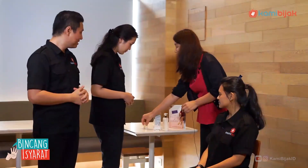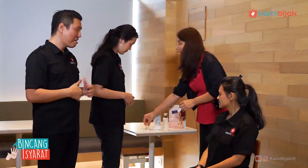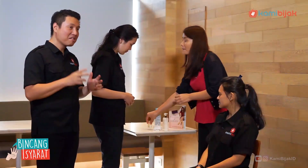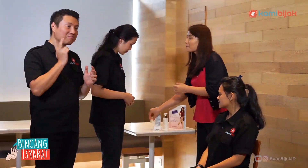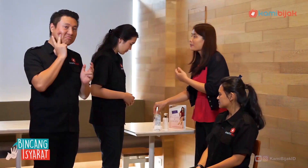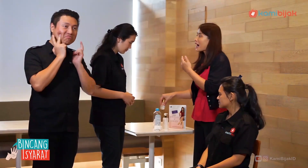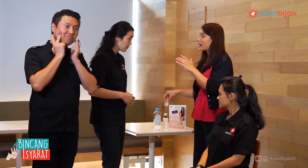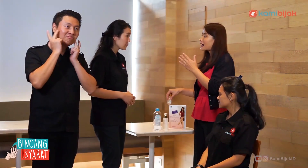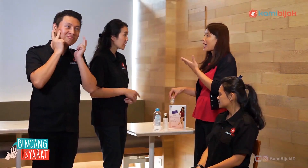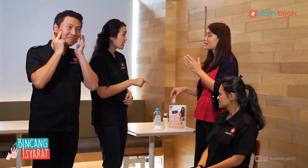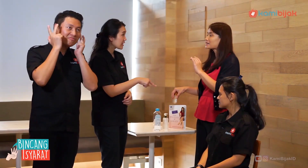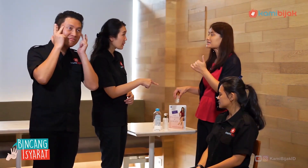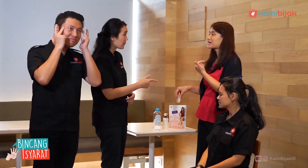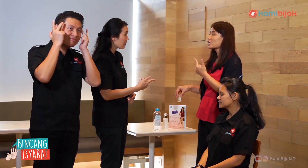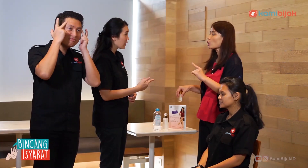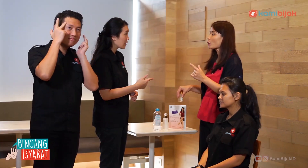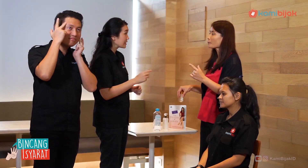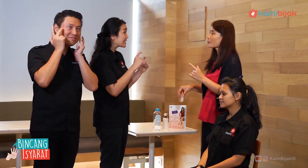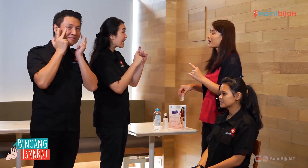Lalu, ini serum.